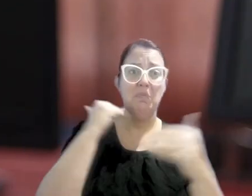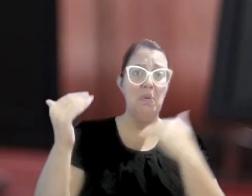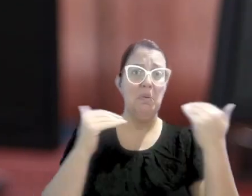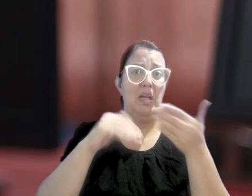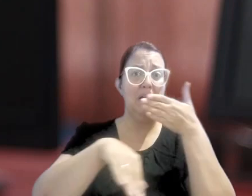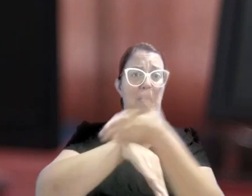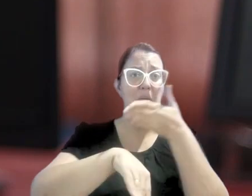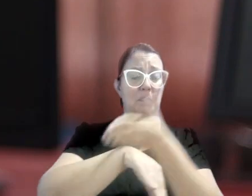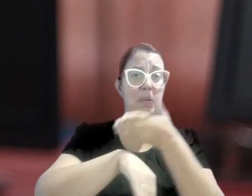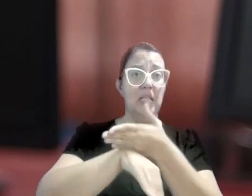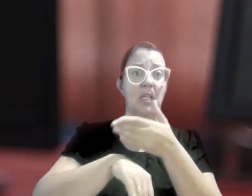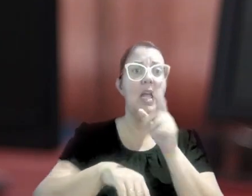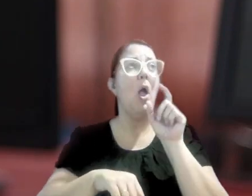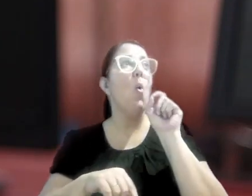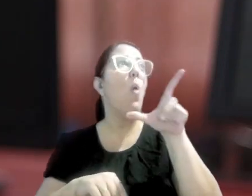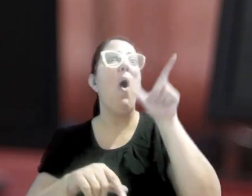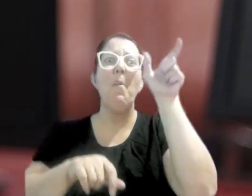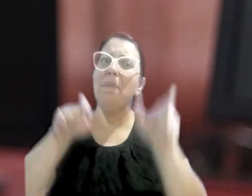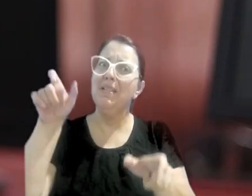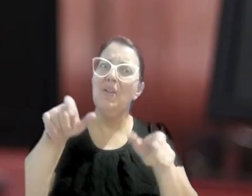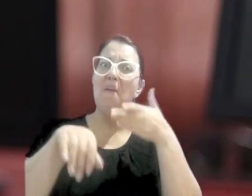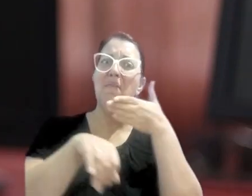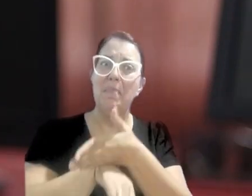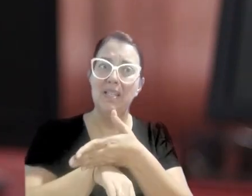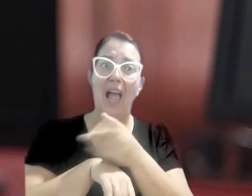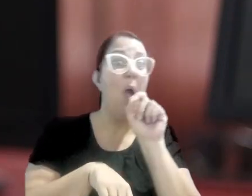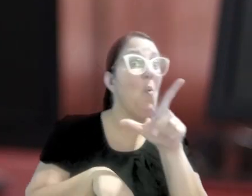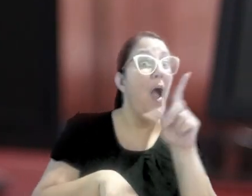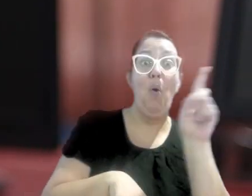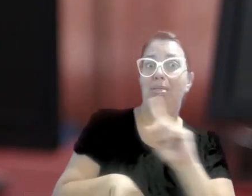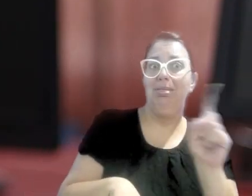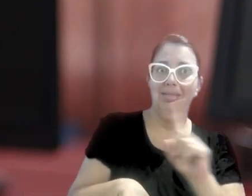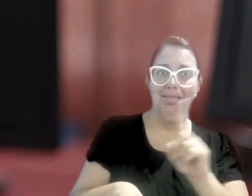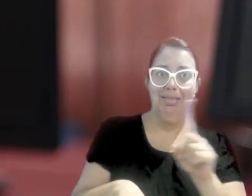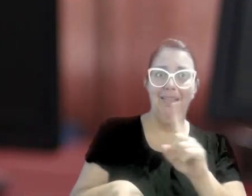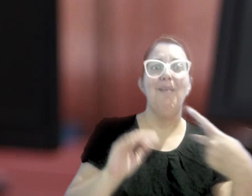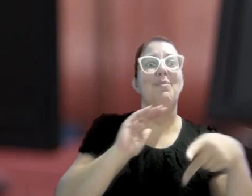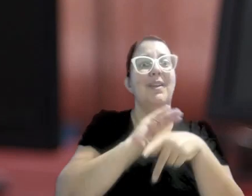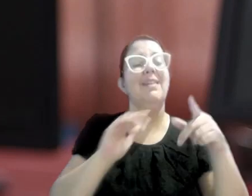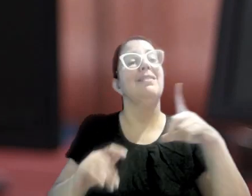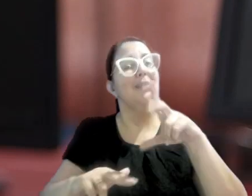participação sendo pré-definida quem participa e quem não participa, que é uma participação falsa...